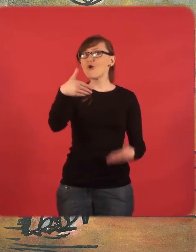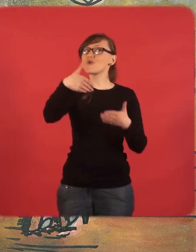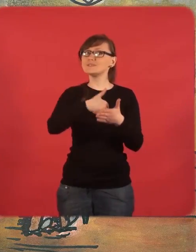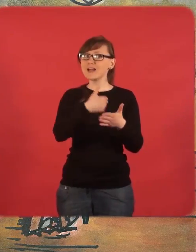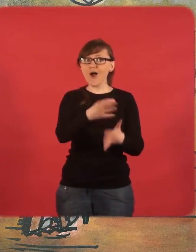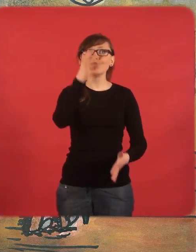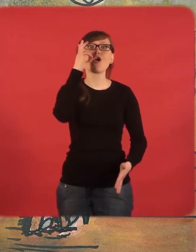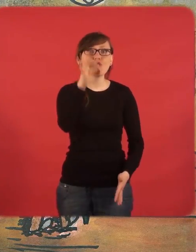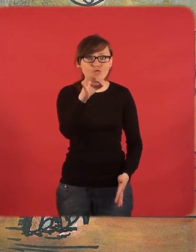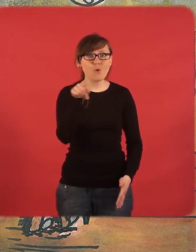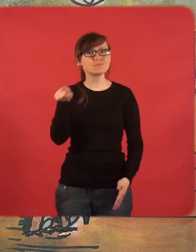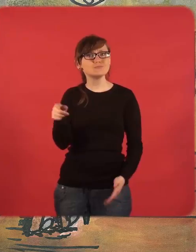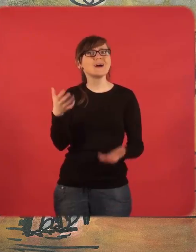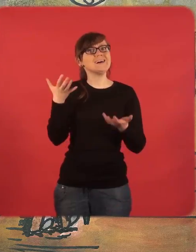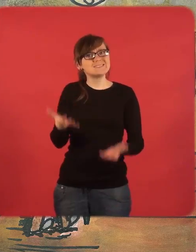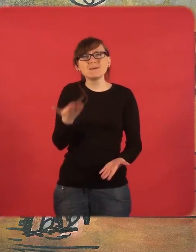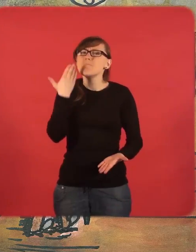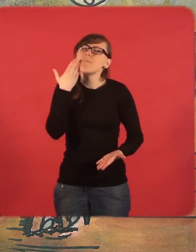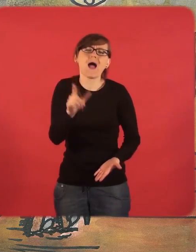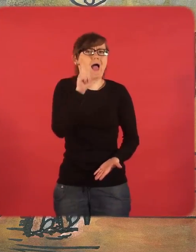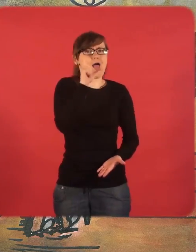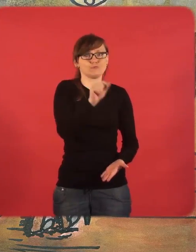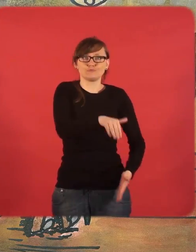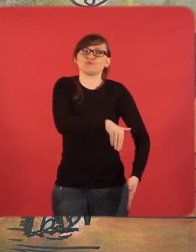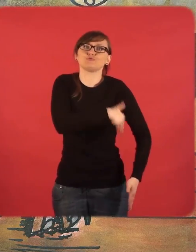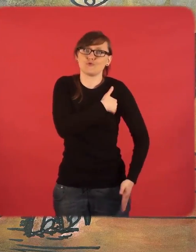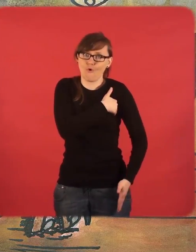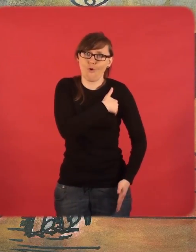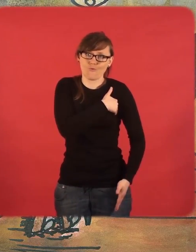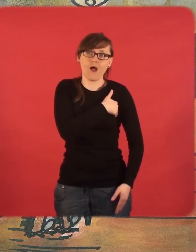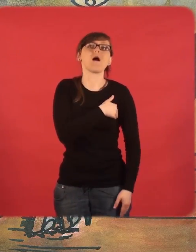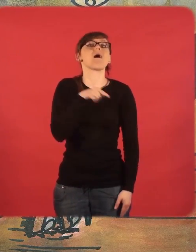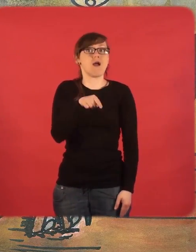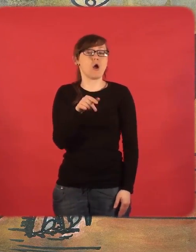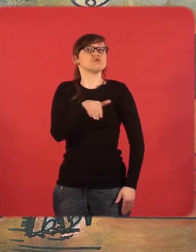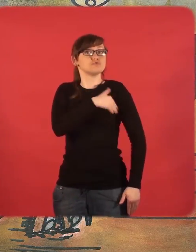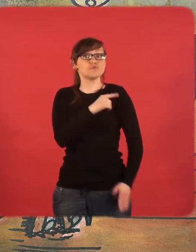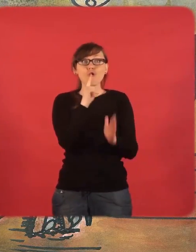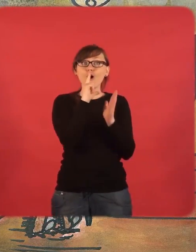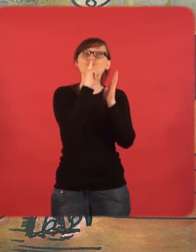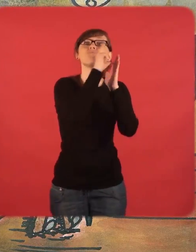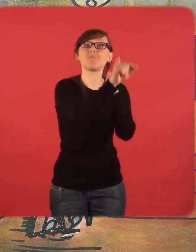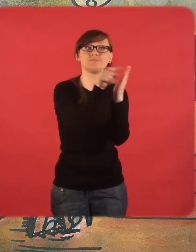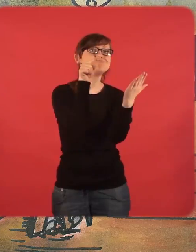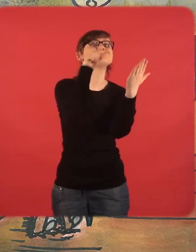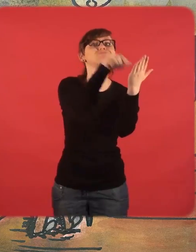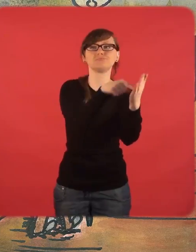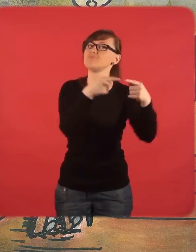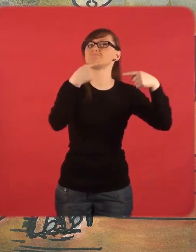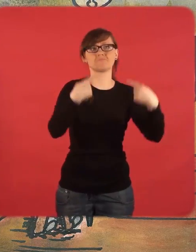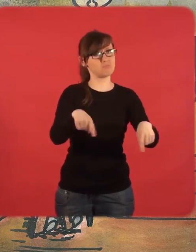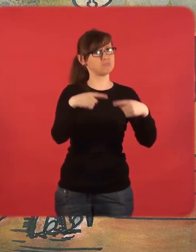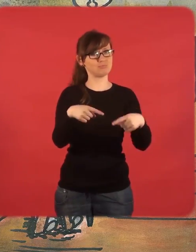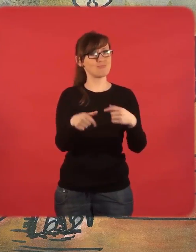Pajacyk bardzo chciał się dobrze zachowywać i być dobrym uczniem, ale nie dotarł do szkoły.